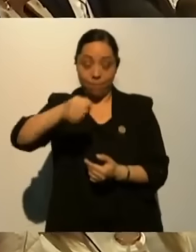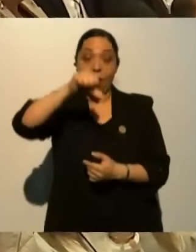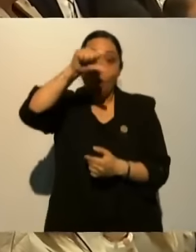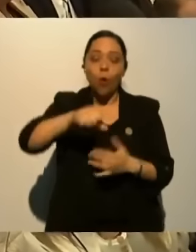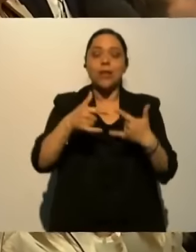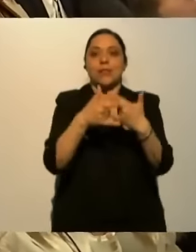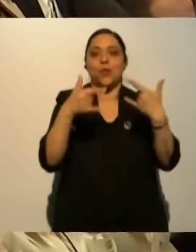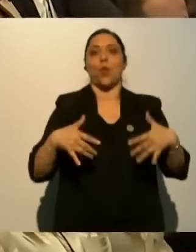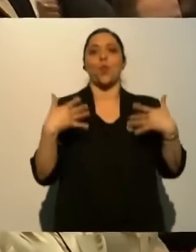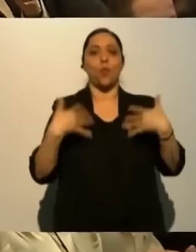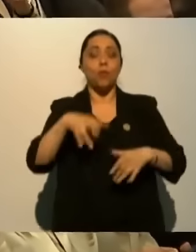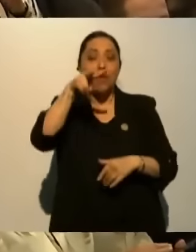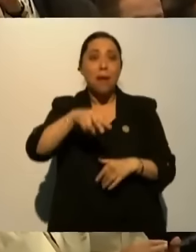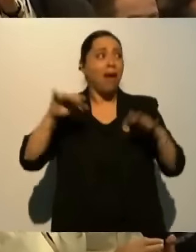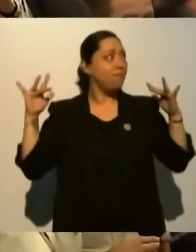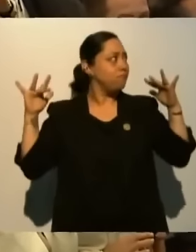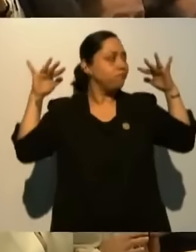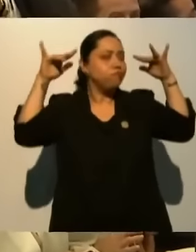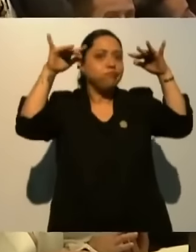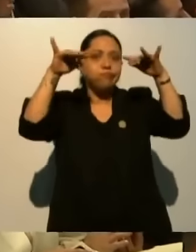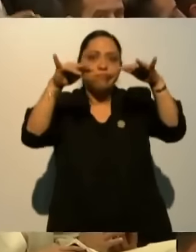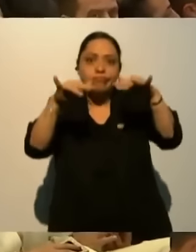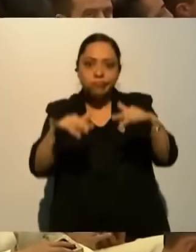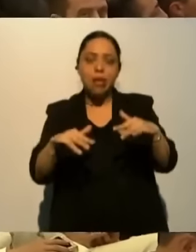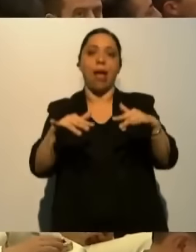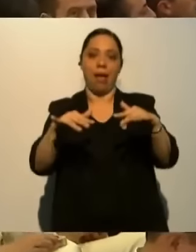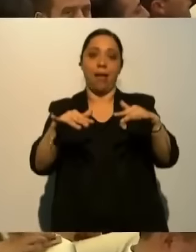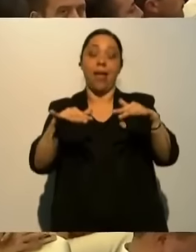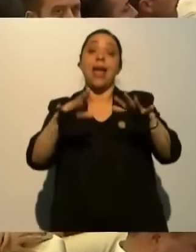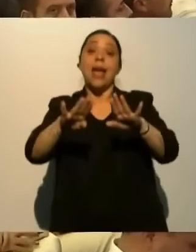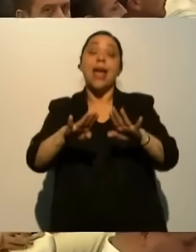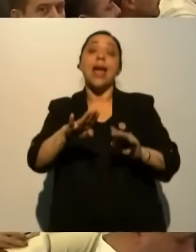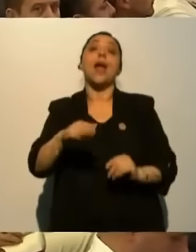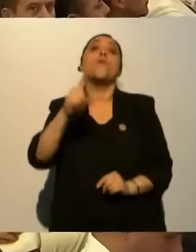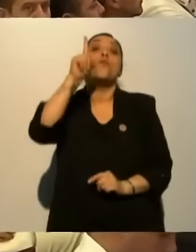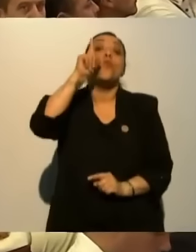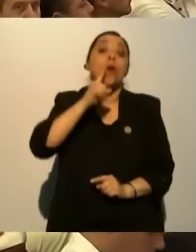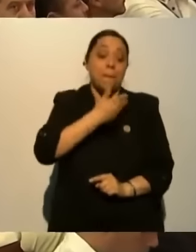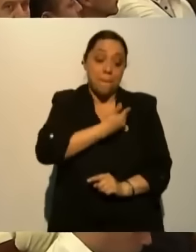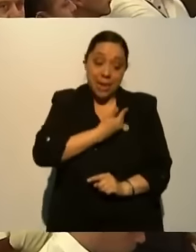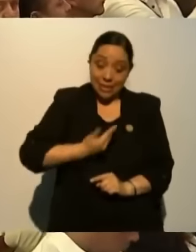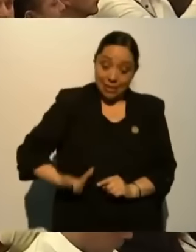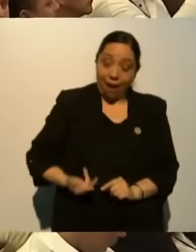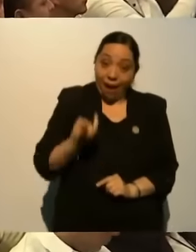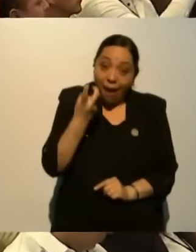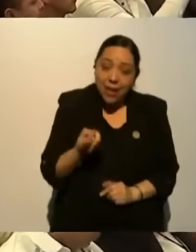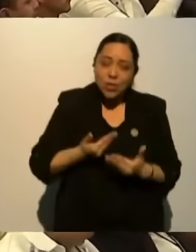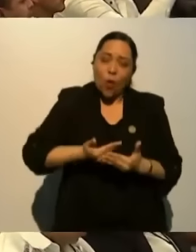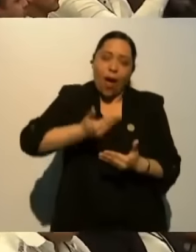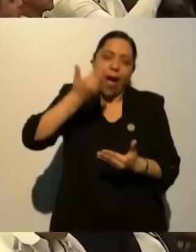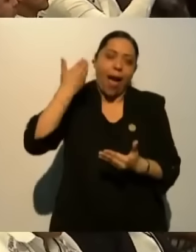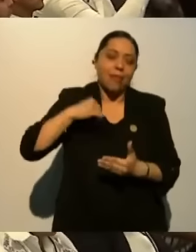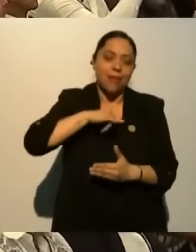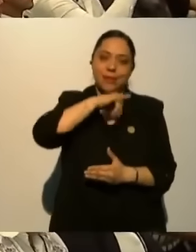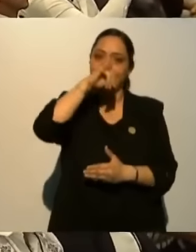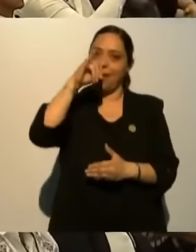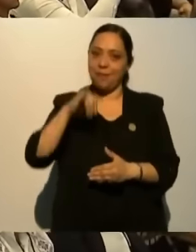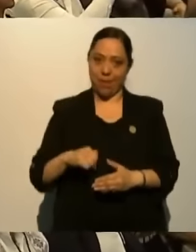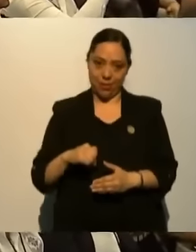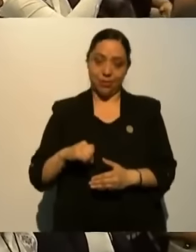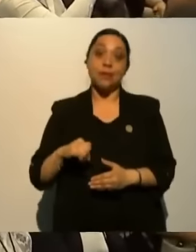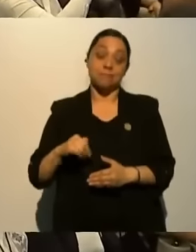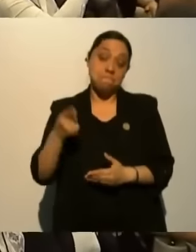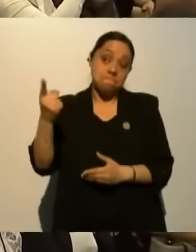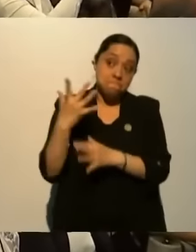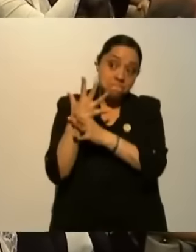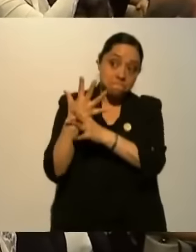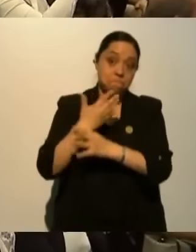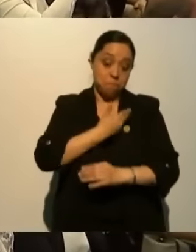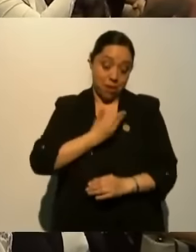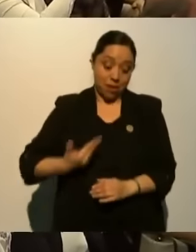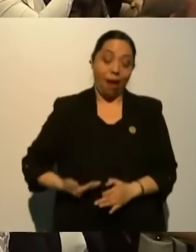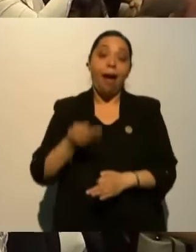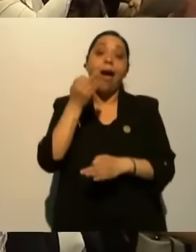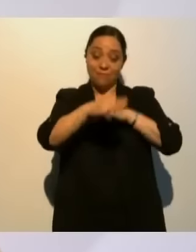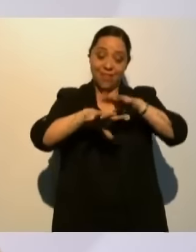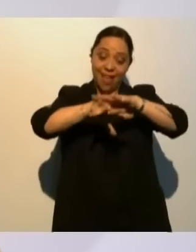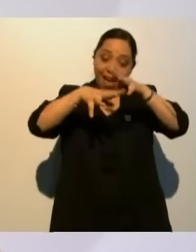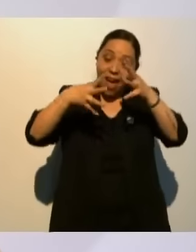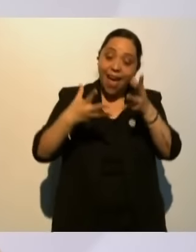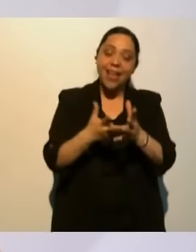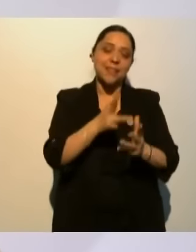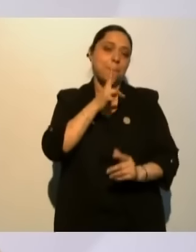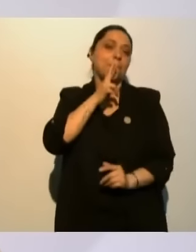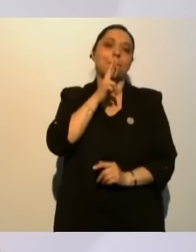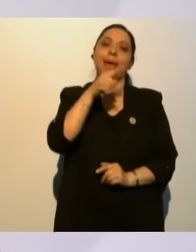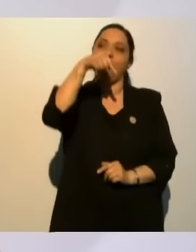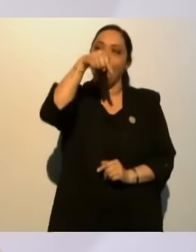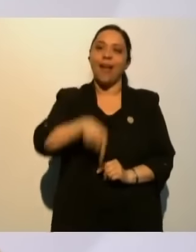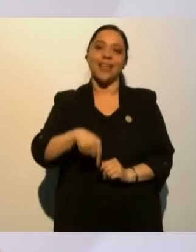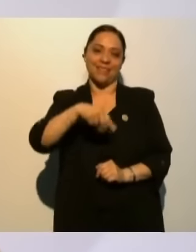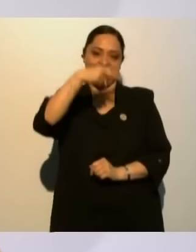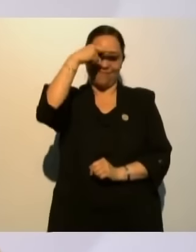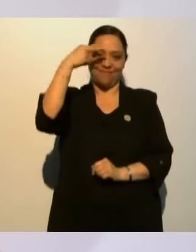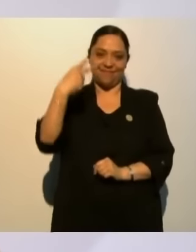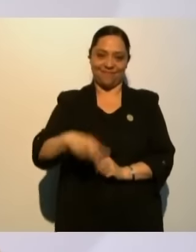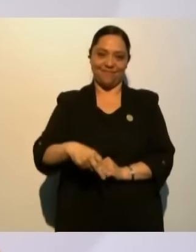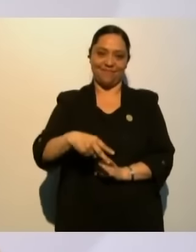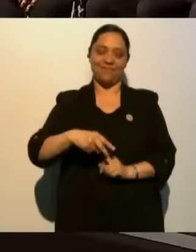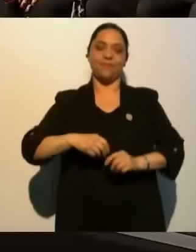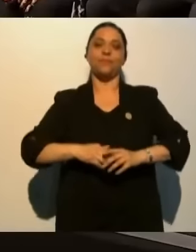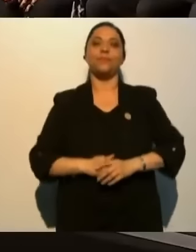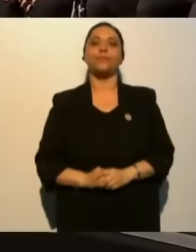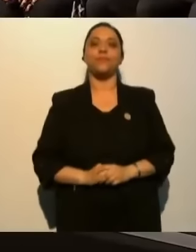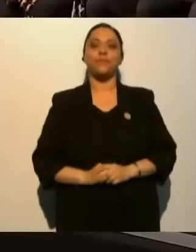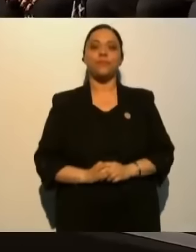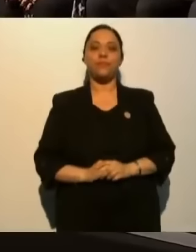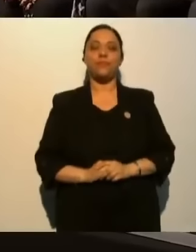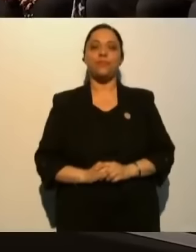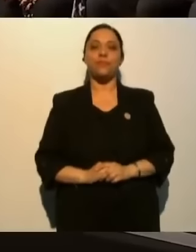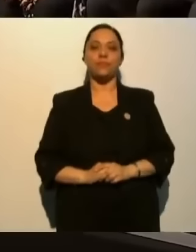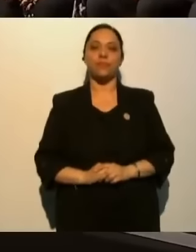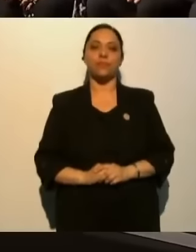bienvenidas somos un país extraordinario el mejor del mundo